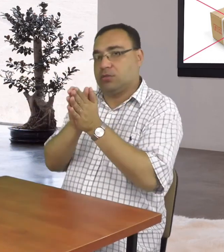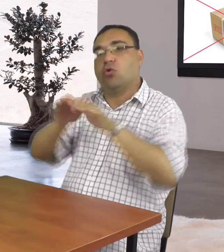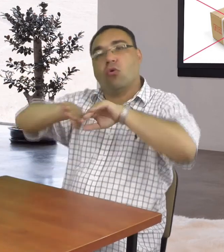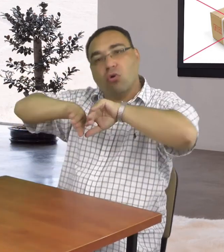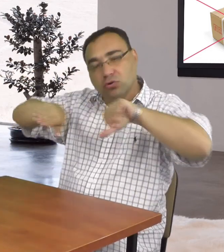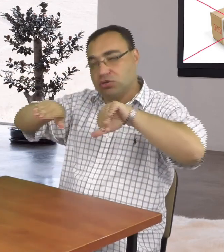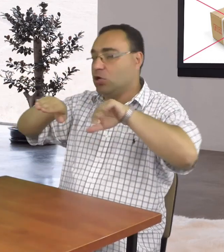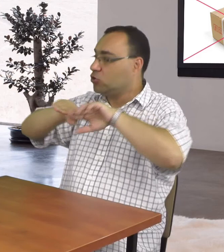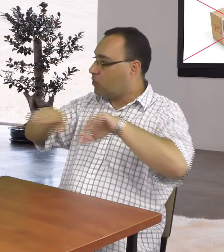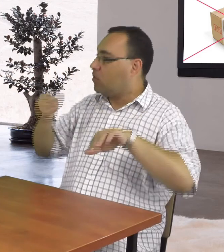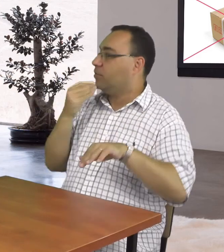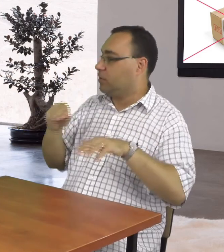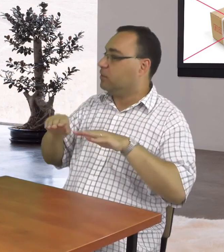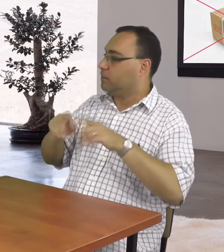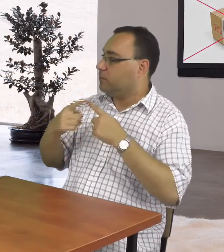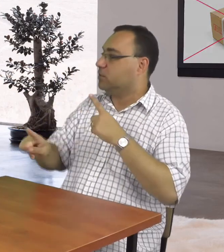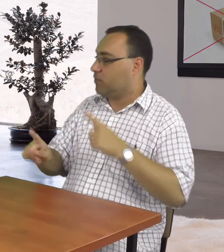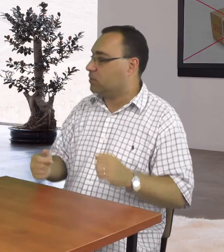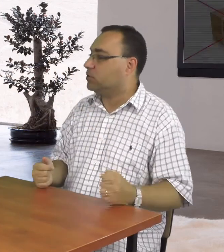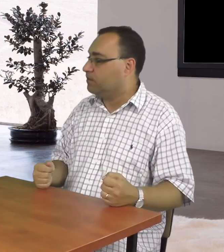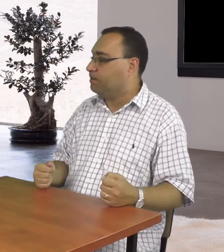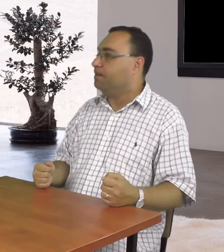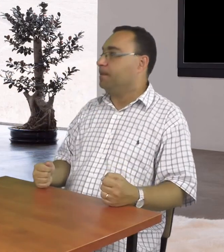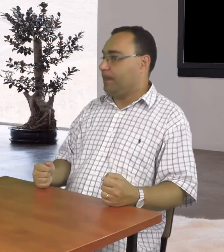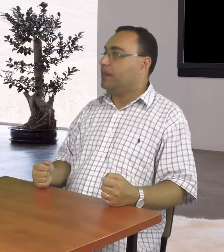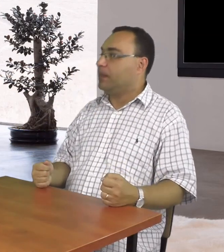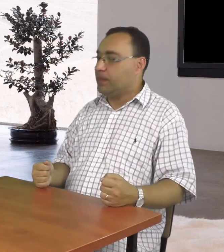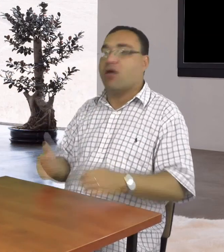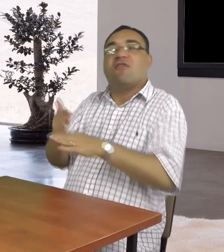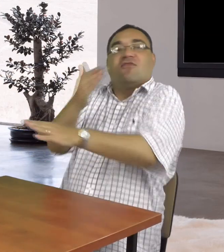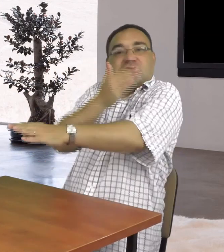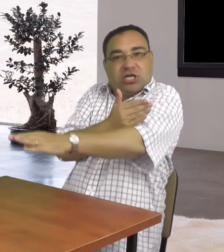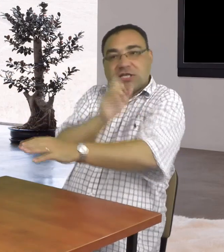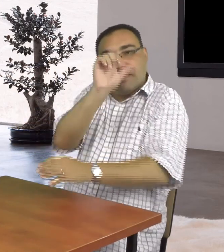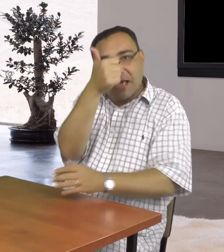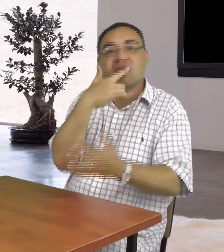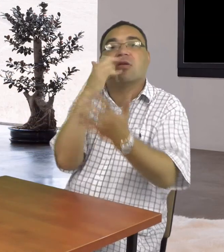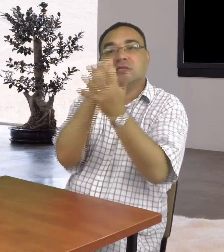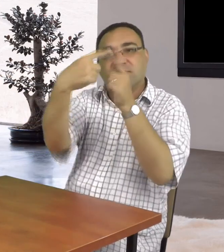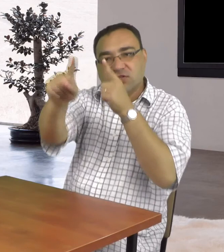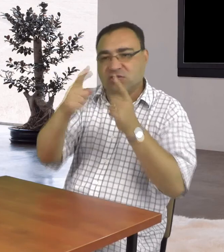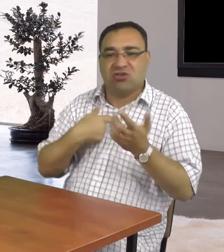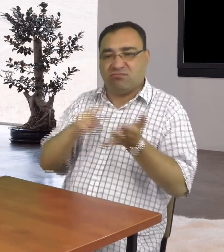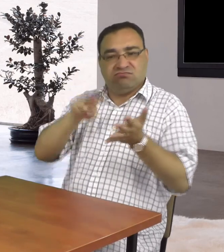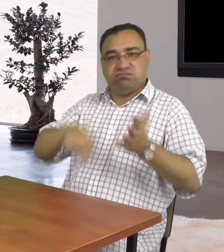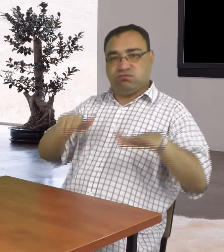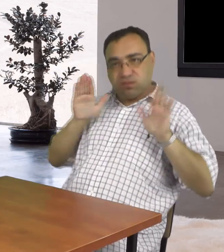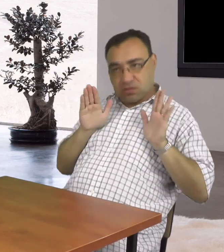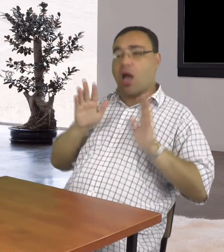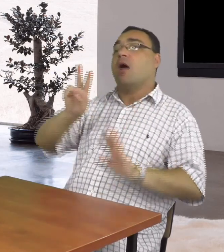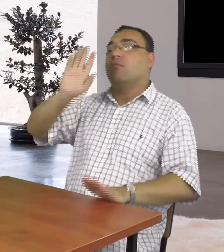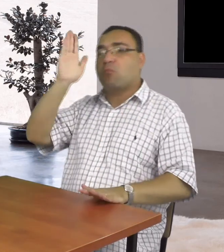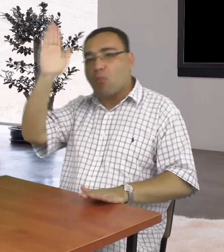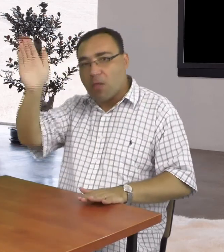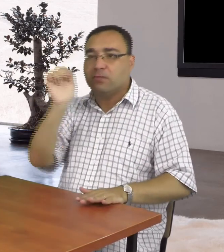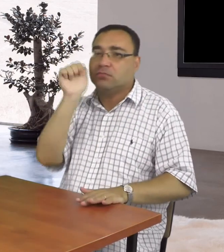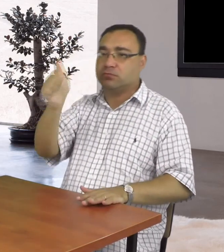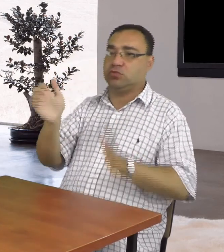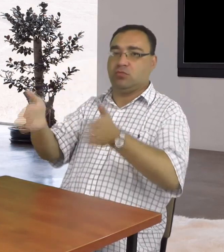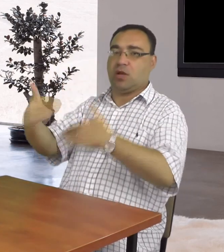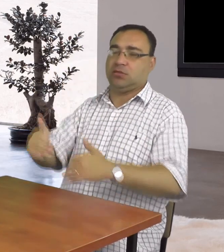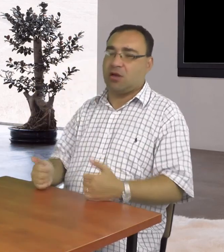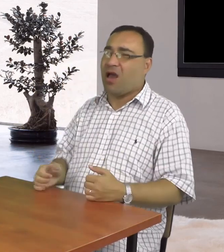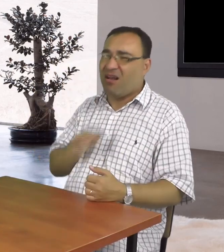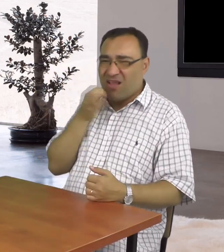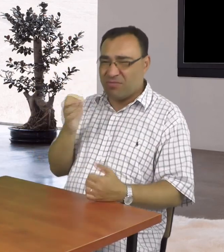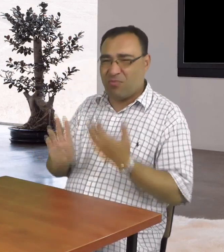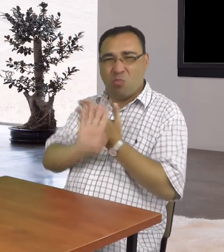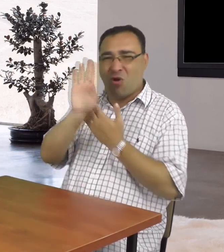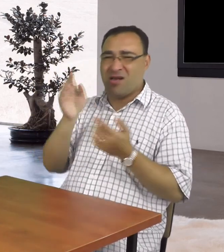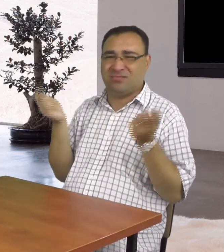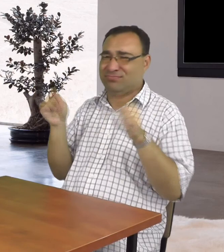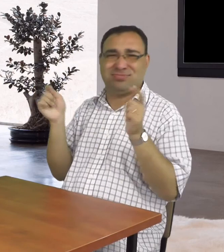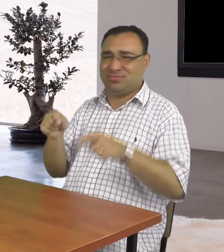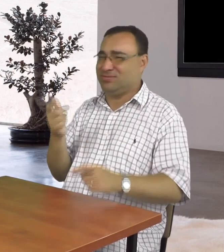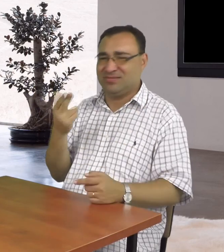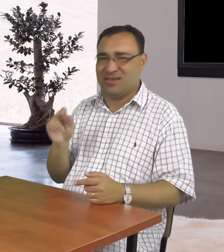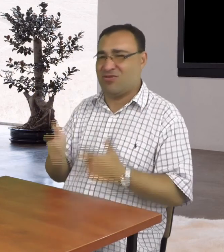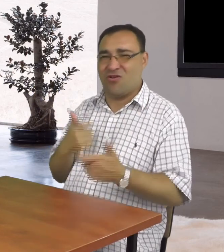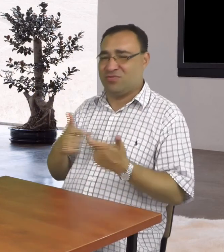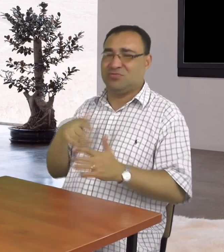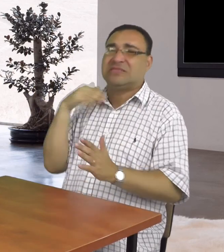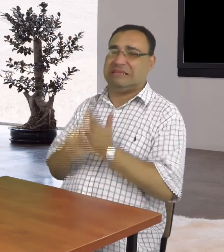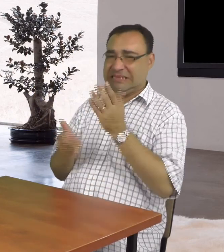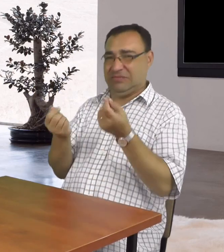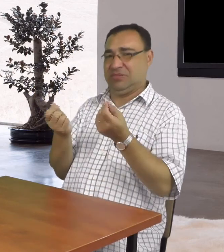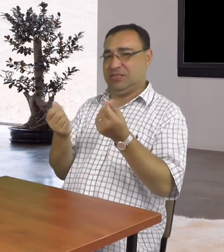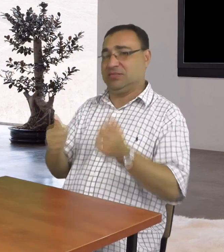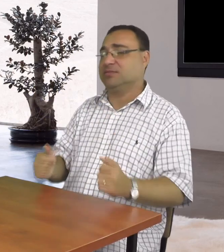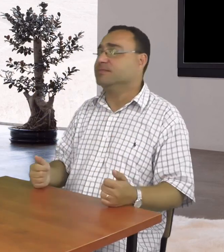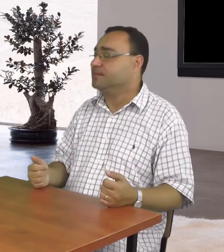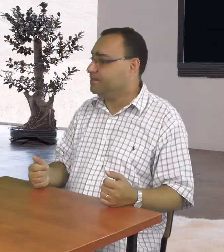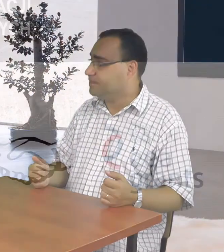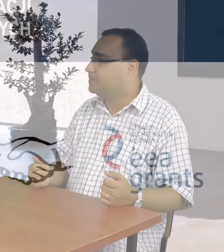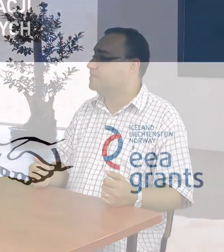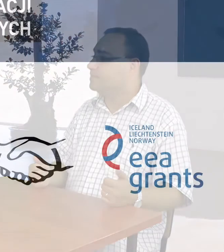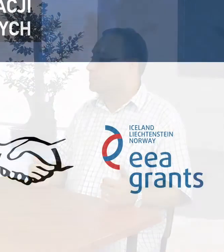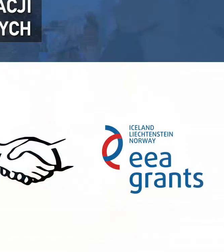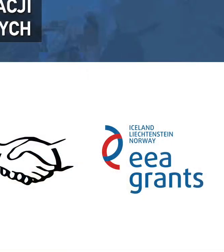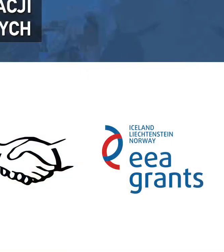Zawsze osobno wcześniej przed zwrotem towaru. A jeszcze lepiej nie korzystać z tego typu ofert i nie chodzić na pokazy